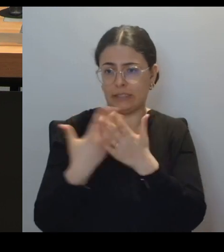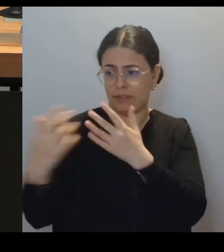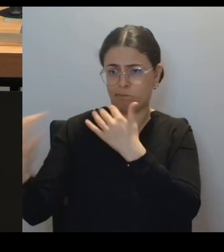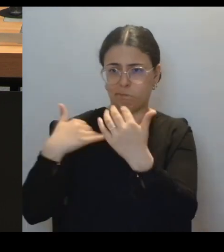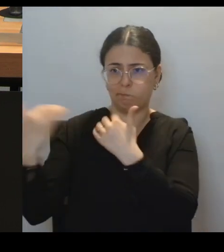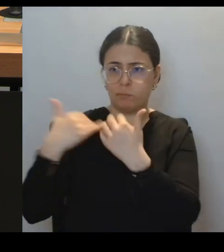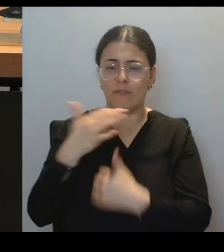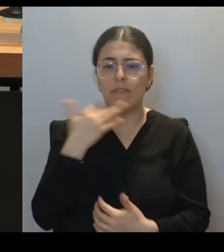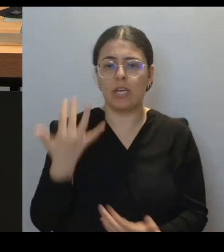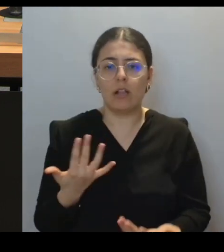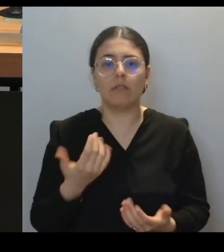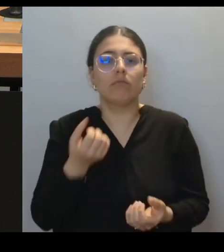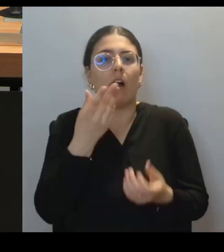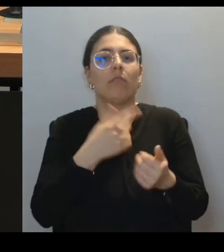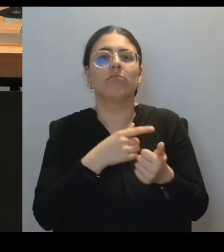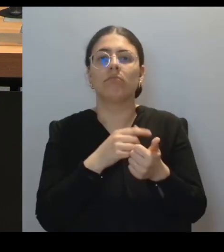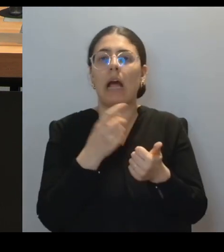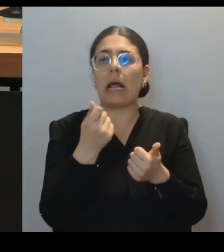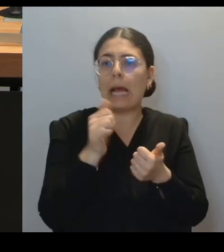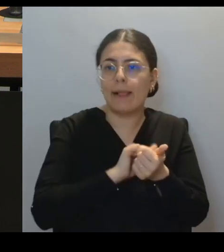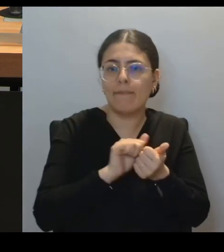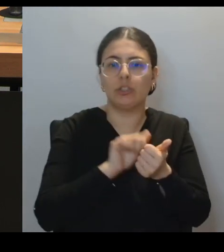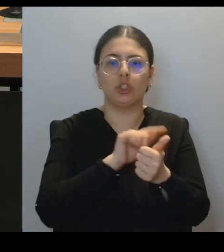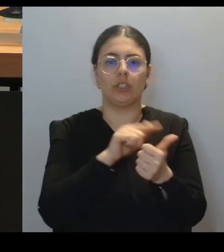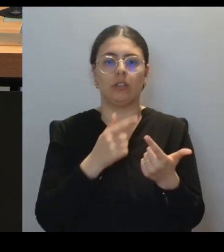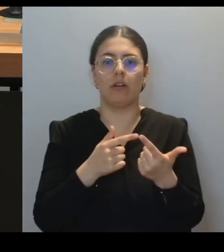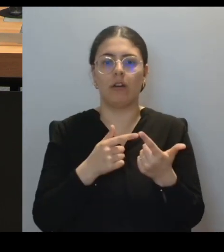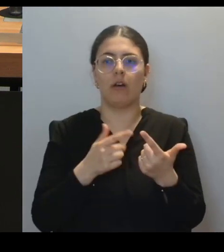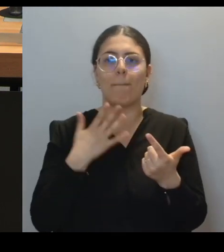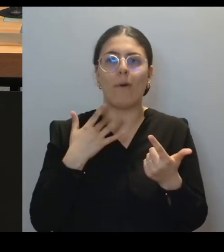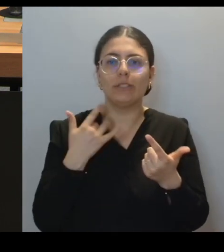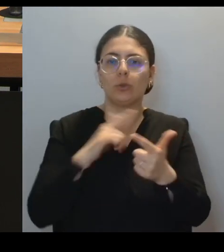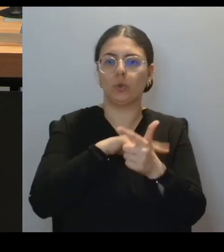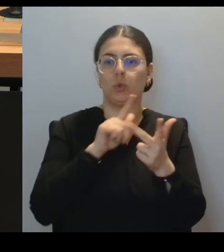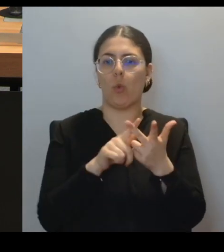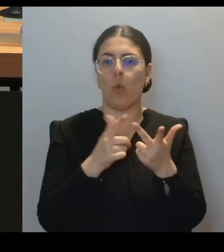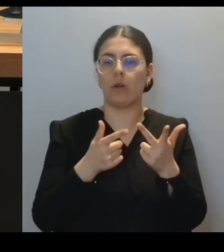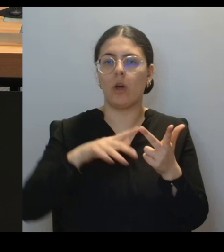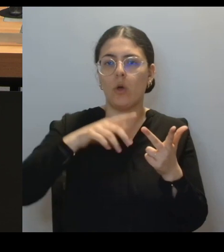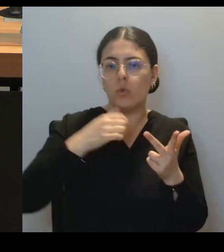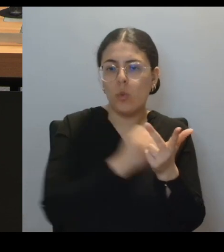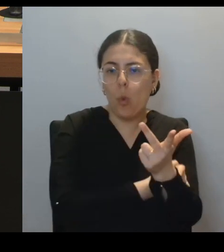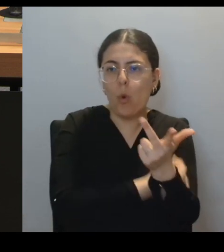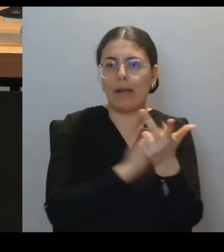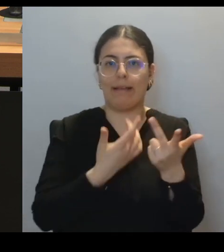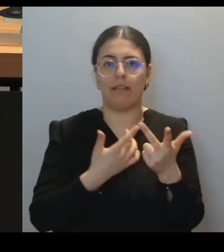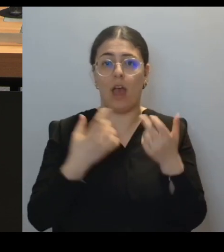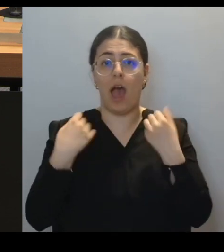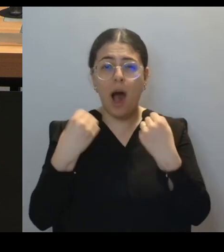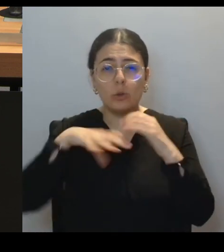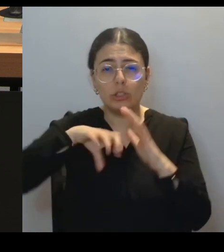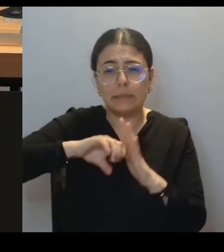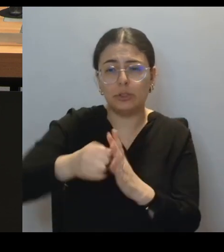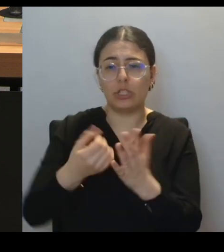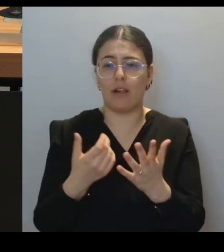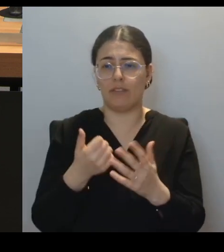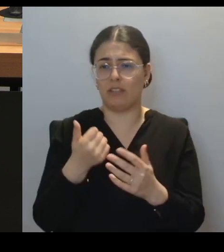Autodiebstähle bis zu 21 am Tag. Wie kann man diesem Phänomenbereich Herr werden? Was brauchen wir denn da?